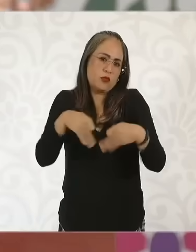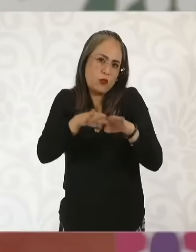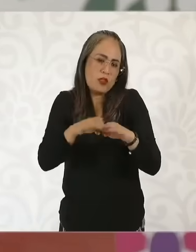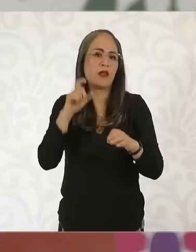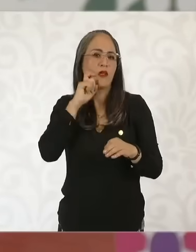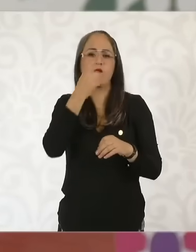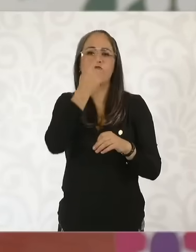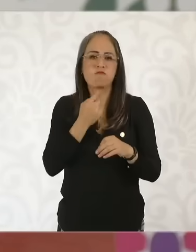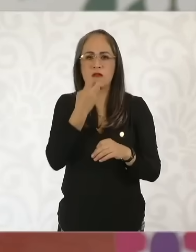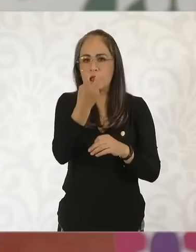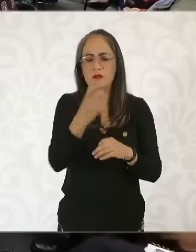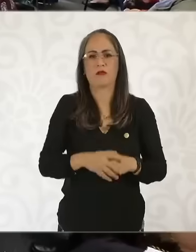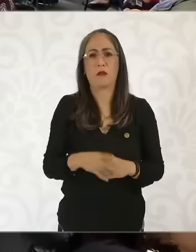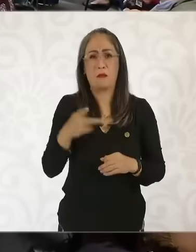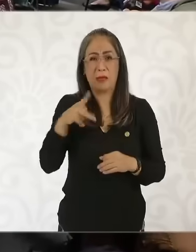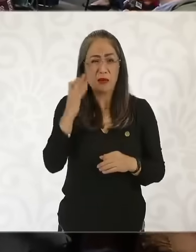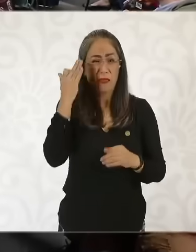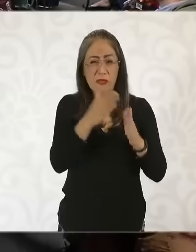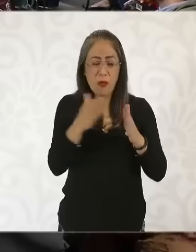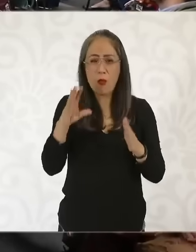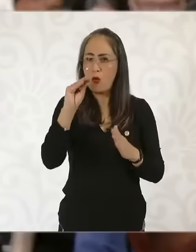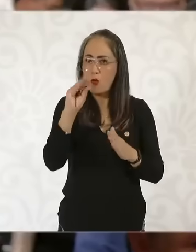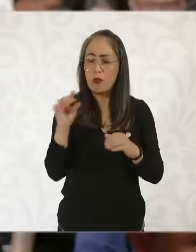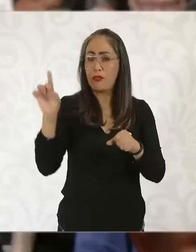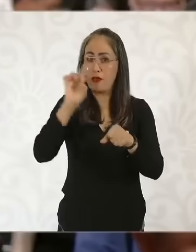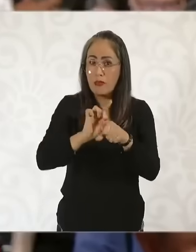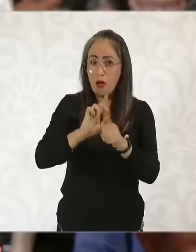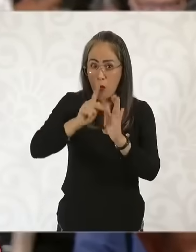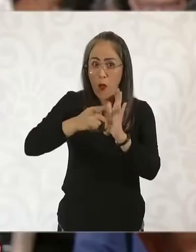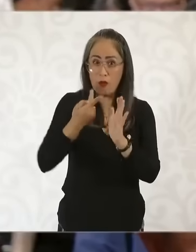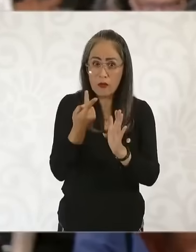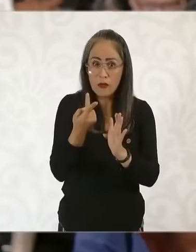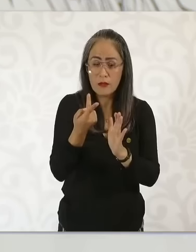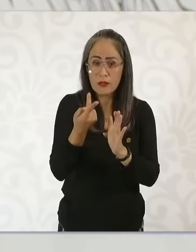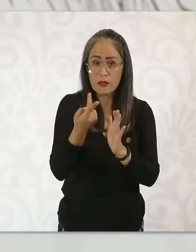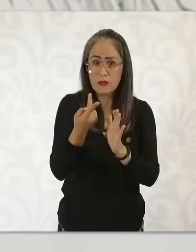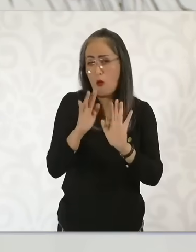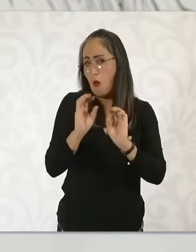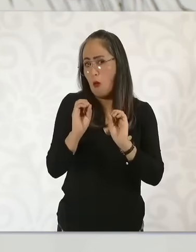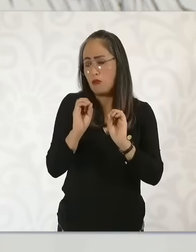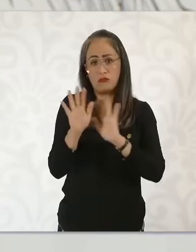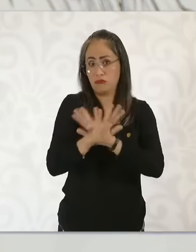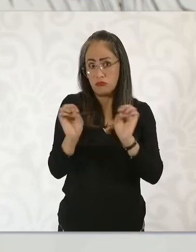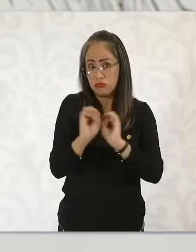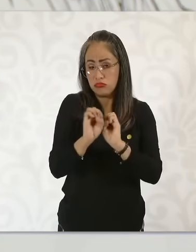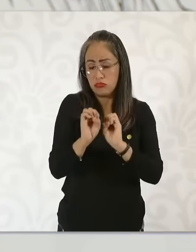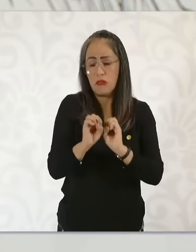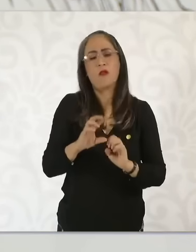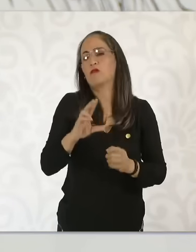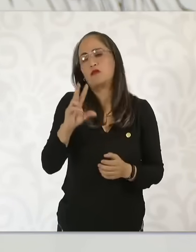otras cosas que pero en 90 días podría eh volver o ya no. Yo creo que ya no, pero bueno, tenemos